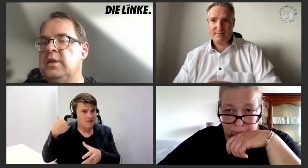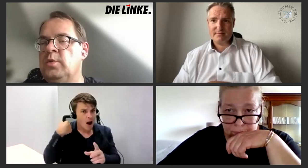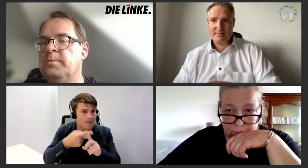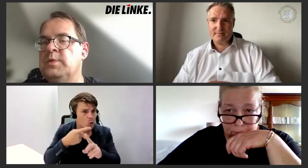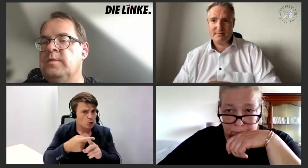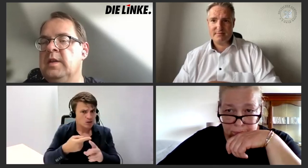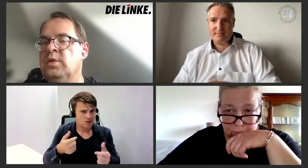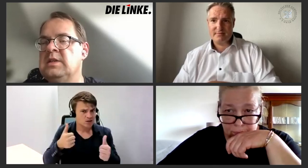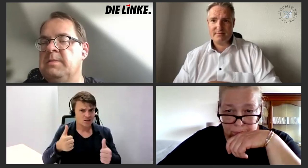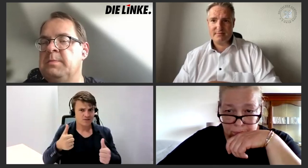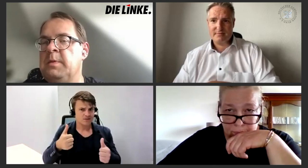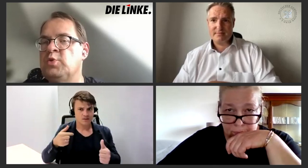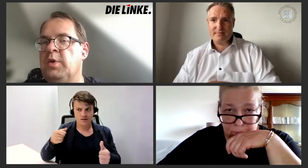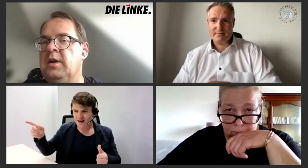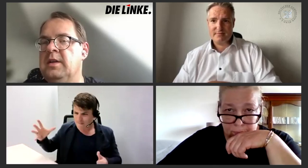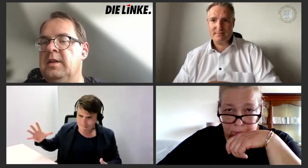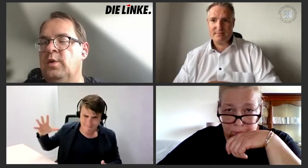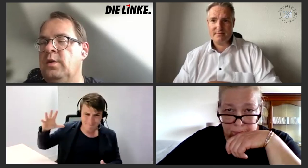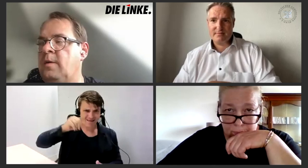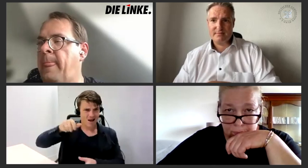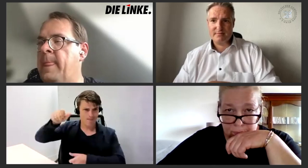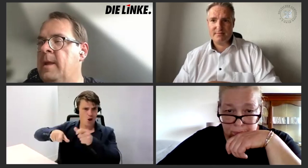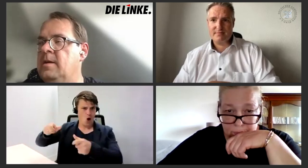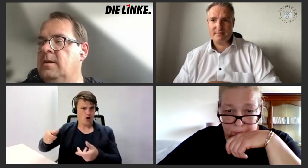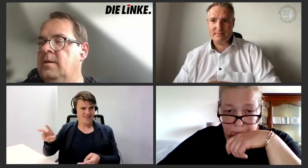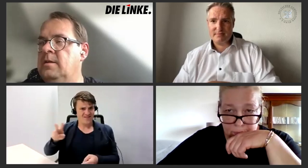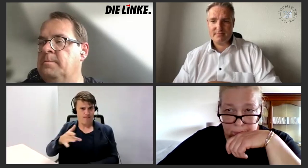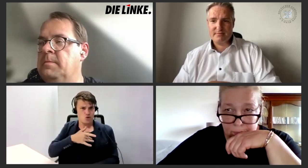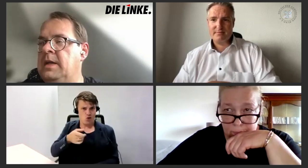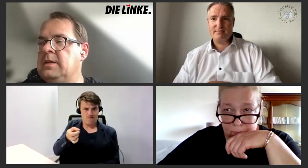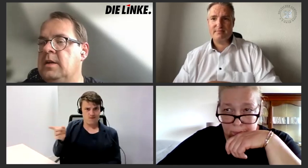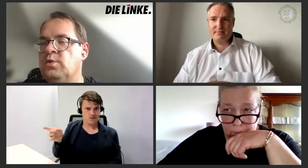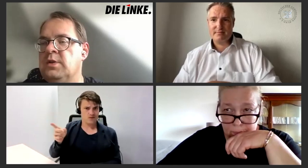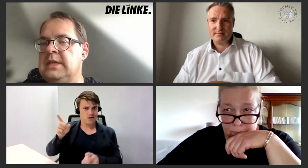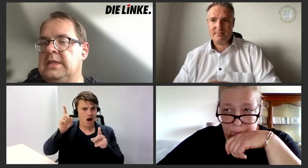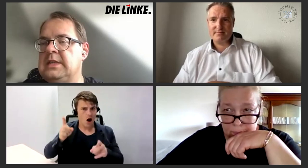durchaus positiv, also mitgenommen zu werden und das, was man besprochen hat, dann auch im